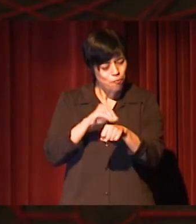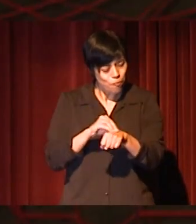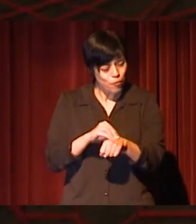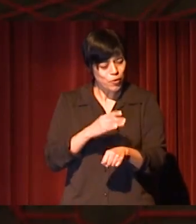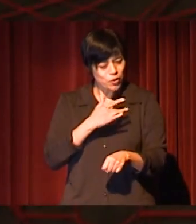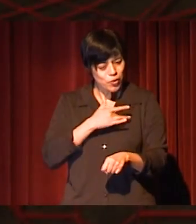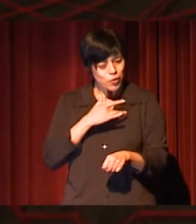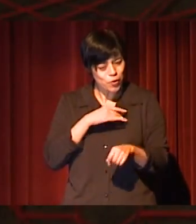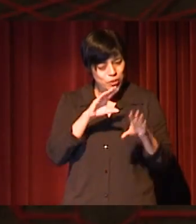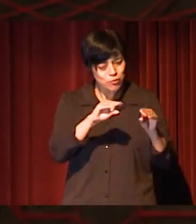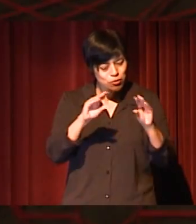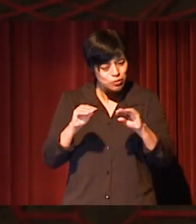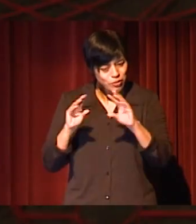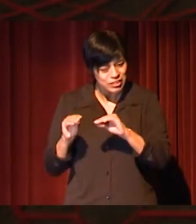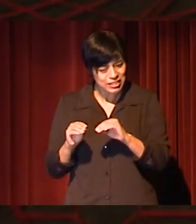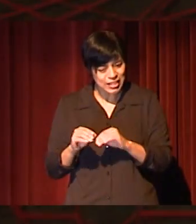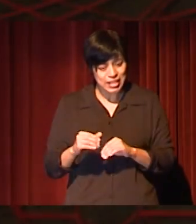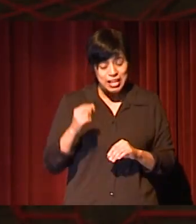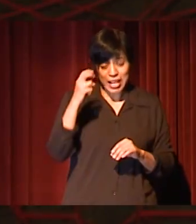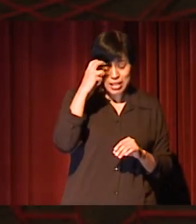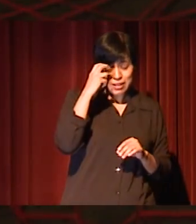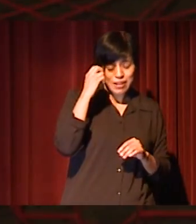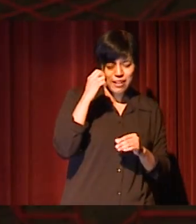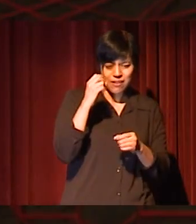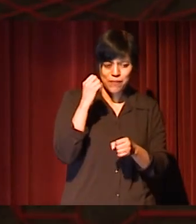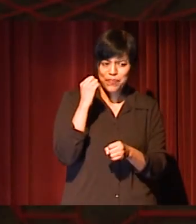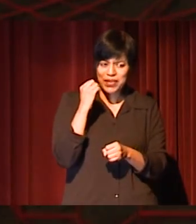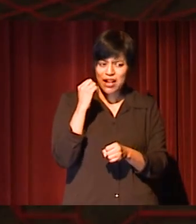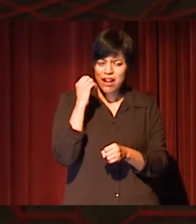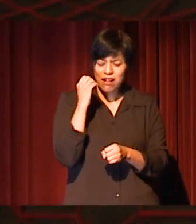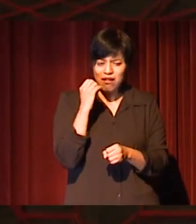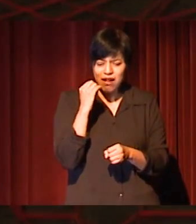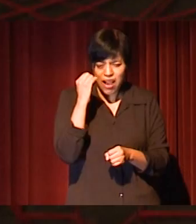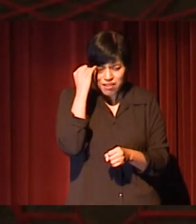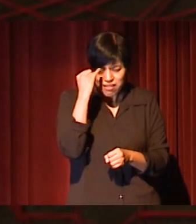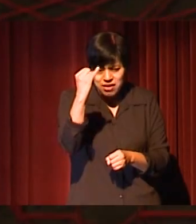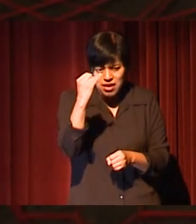la clave para ese México que soñamos, está en Uds.,